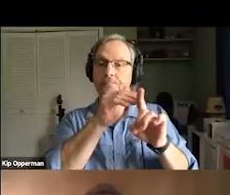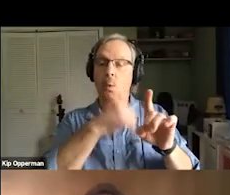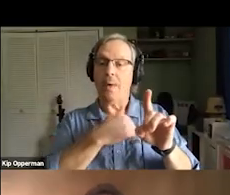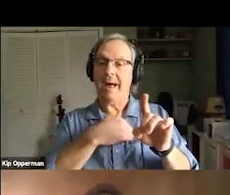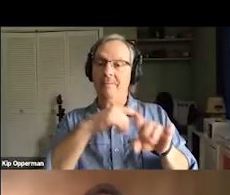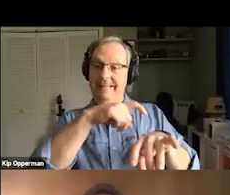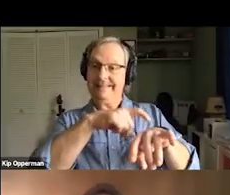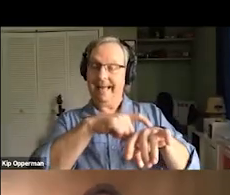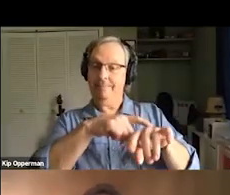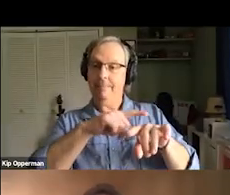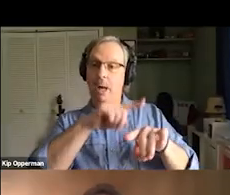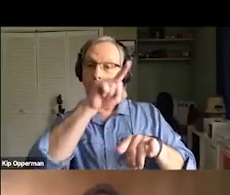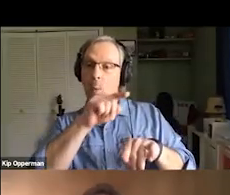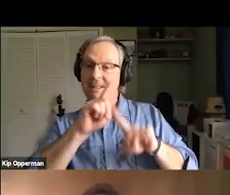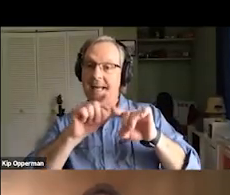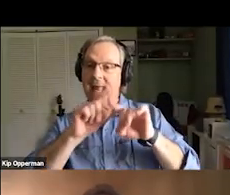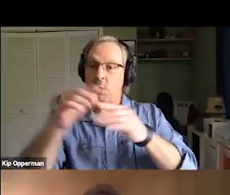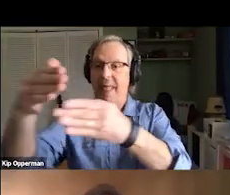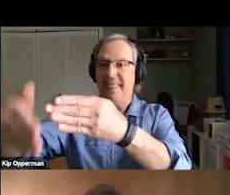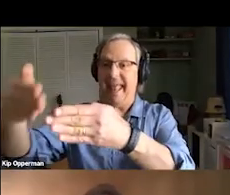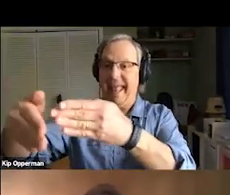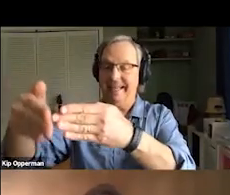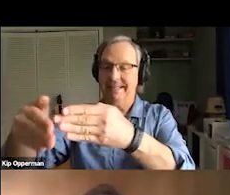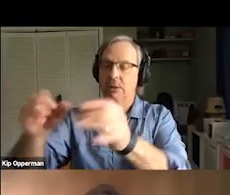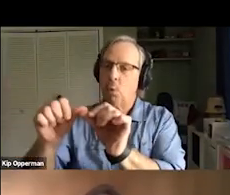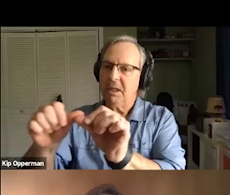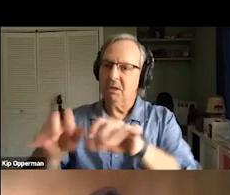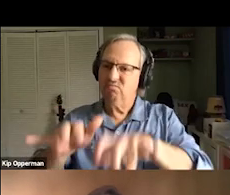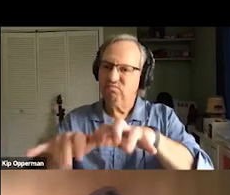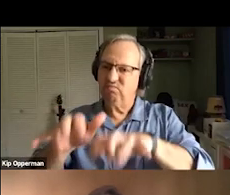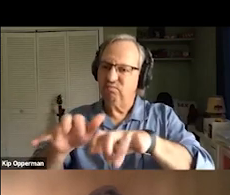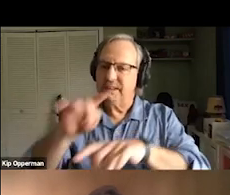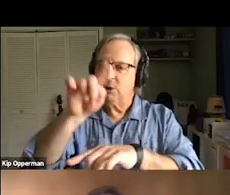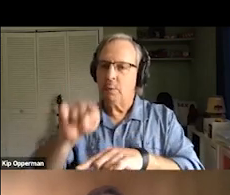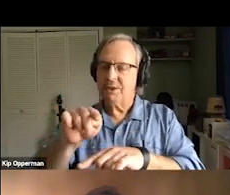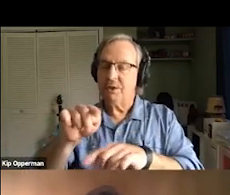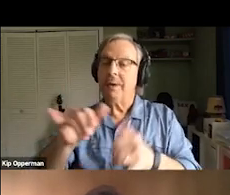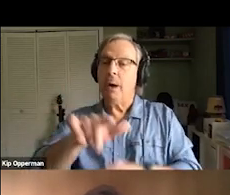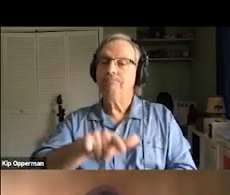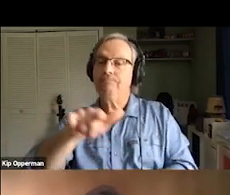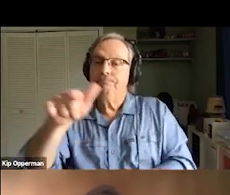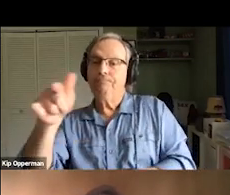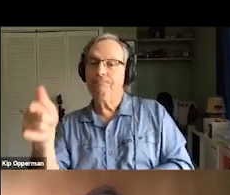y respuestas al final. Así que sigan haciendo llegar esas preguntas. Pero ahora quiero pasarle la palabra a Eowyn Rieke